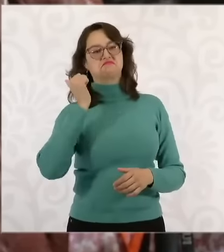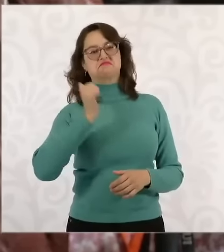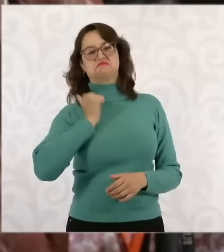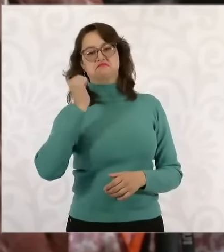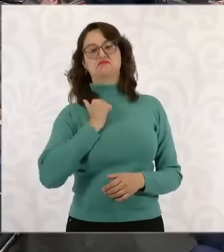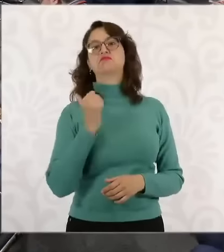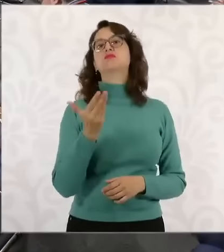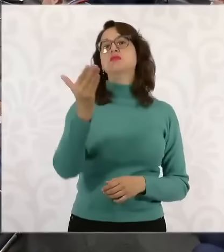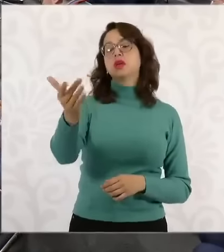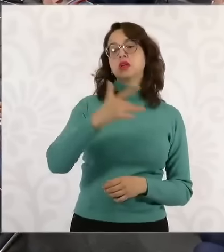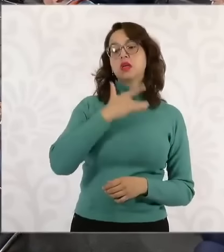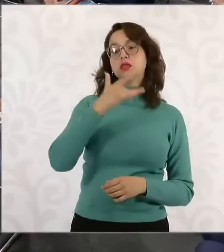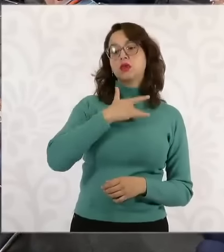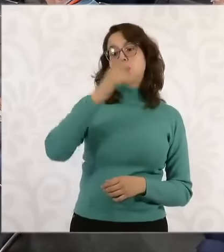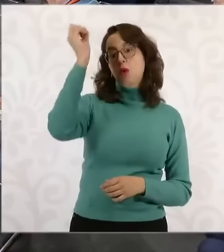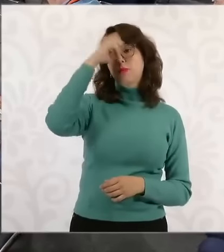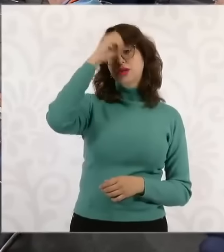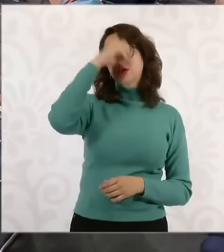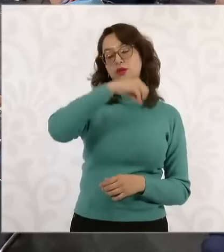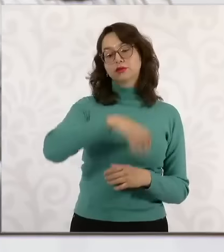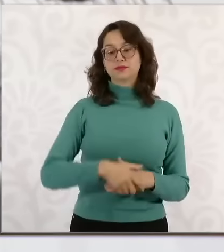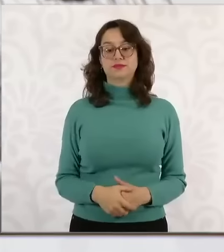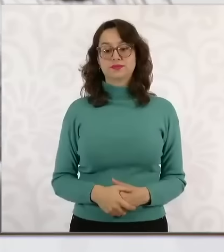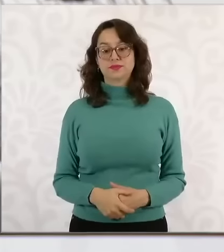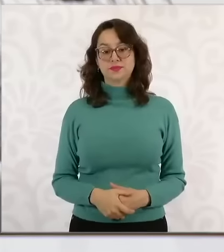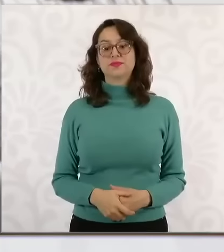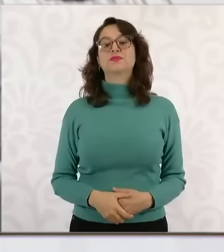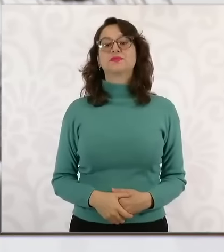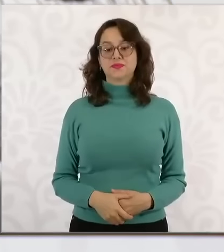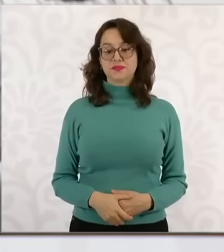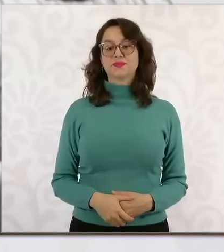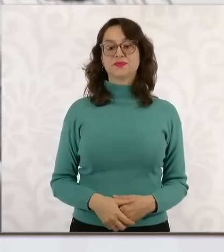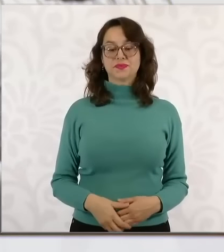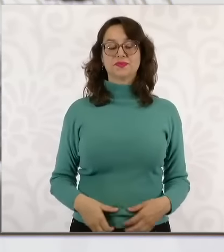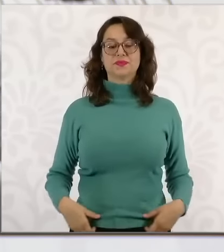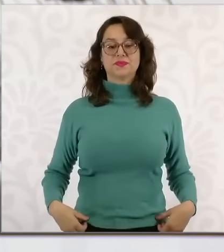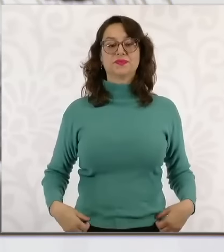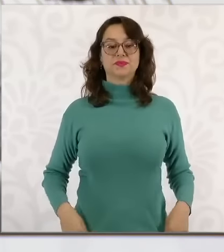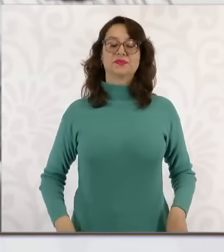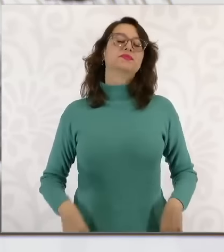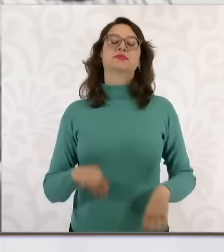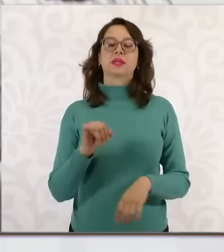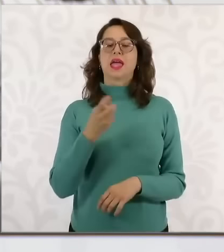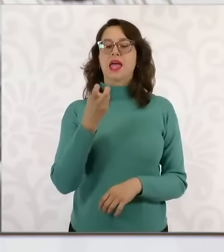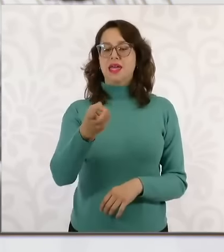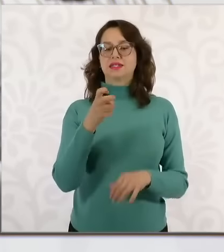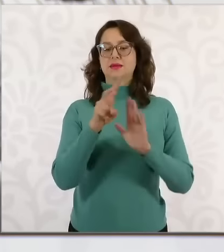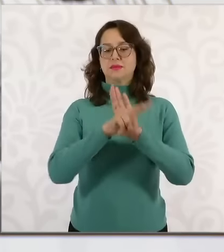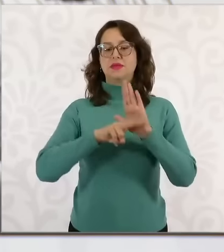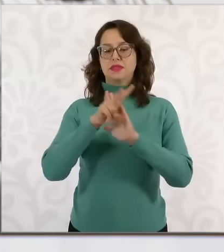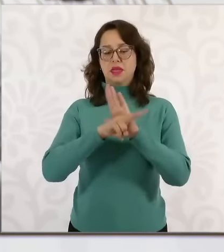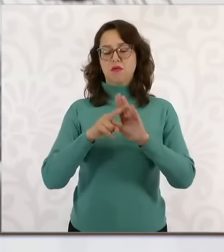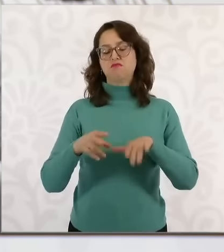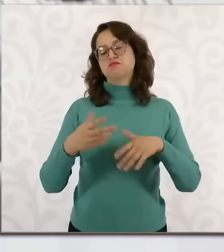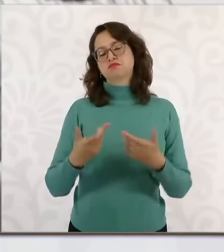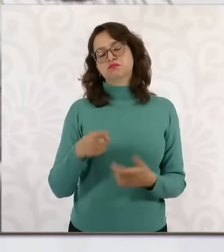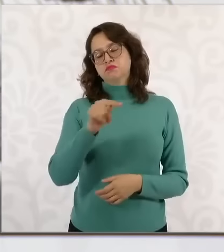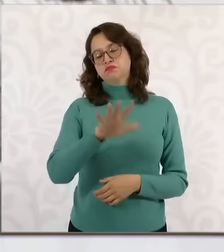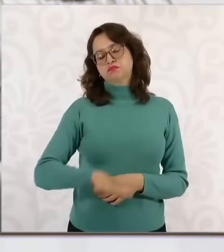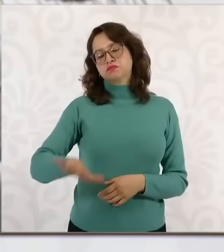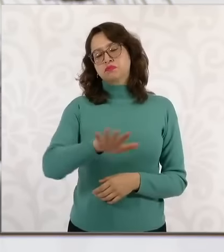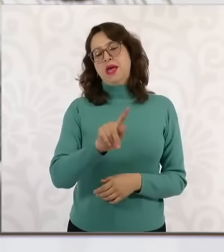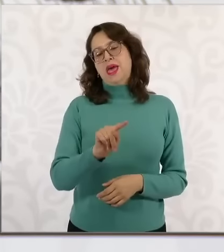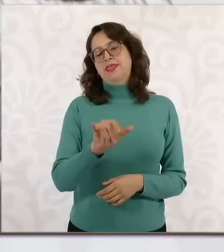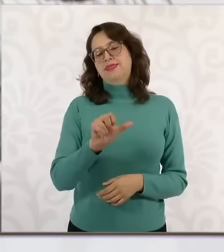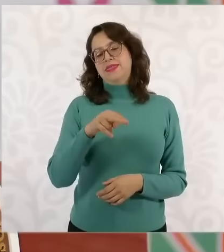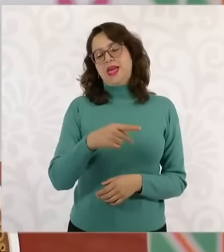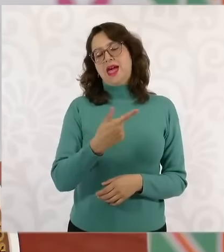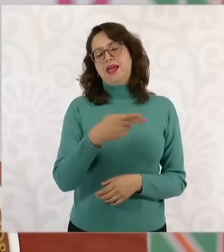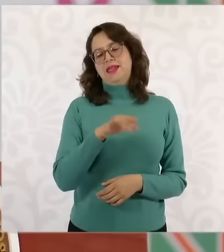de usted. Sí, ahí en Tiaquistengo íbamos pasando con las camionetas de de defensa cuando llegamos